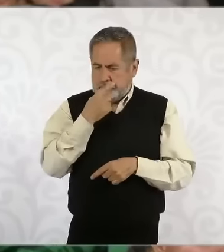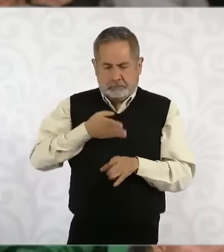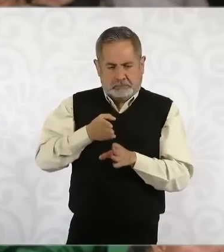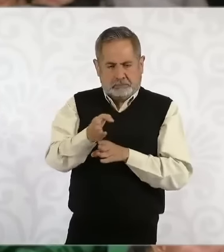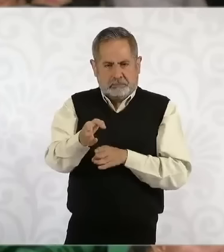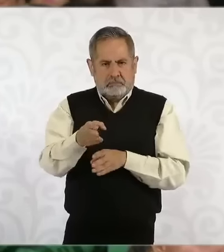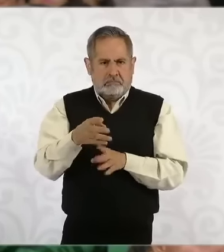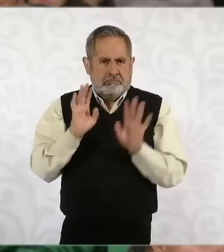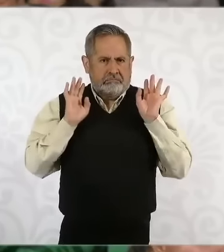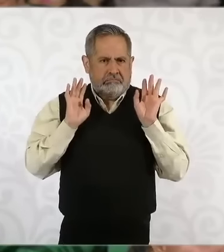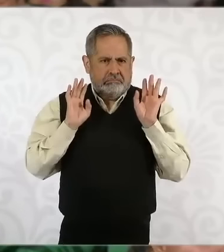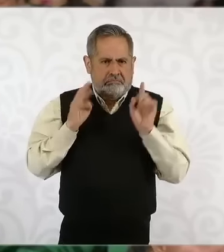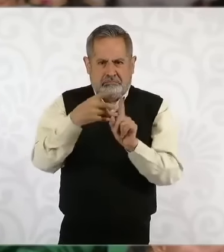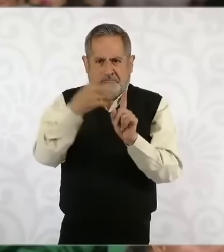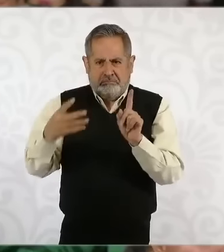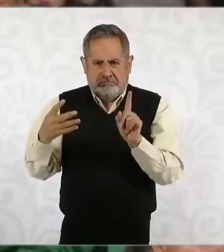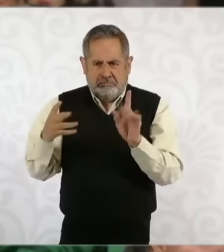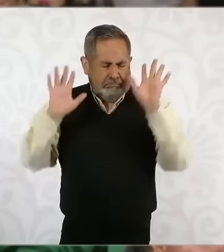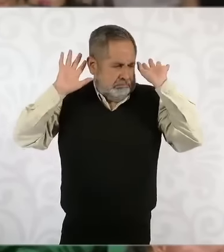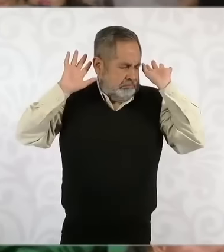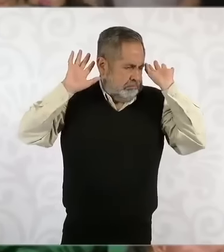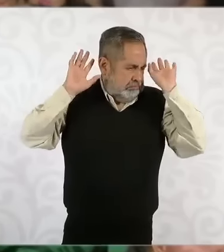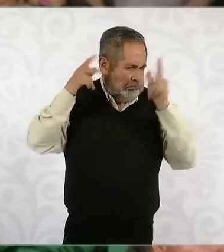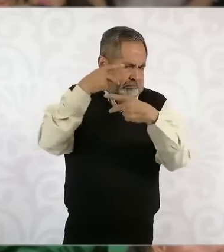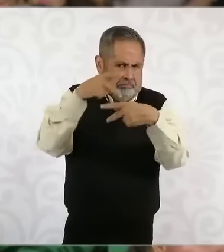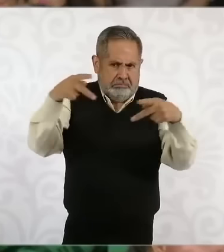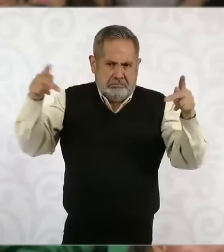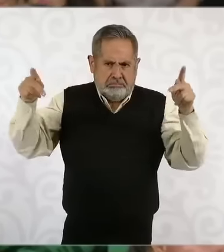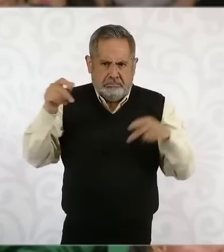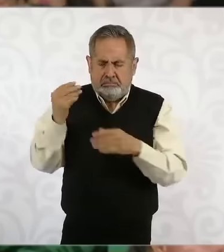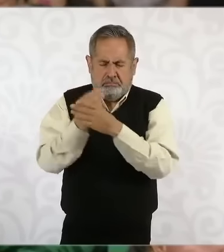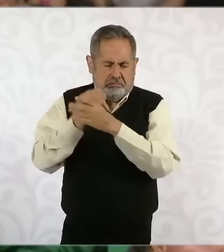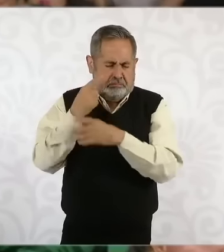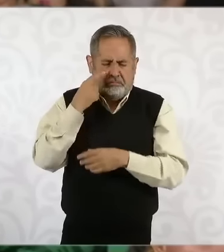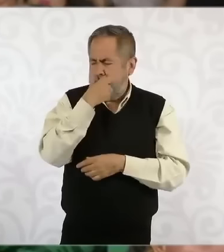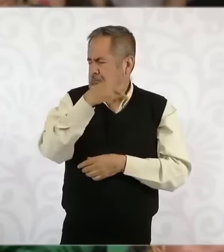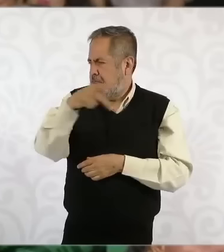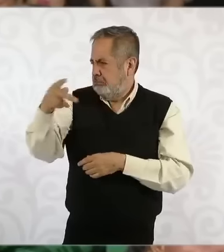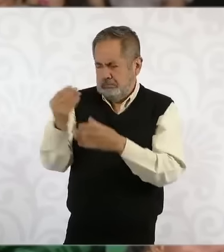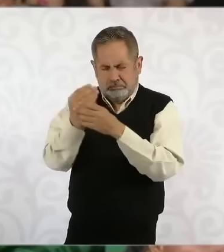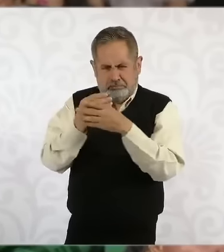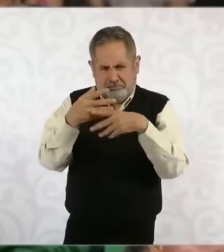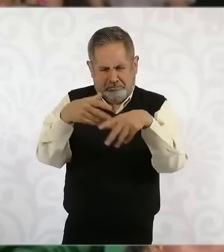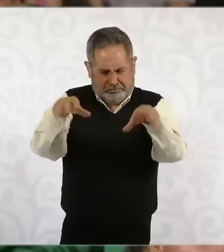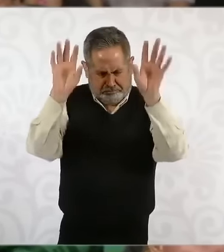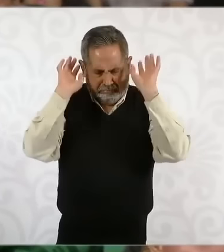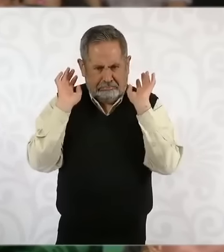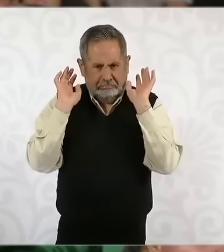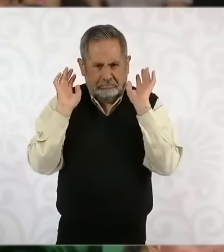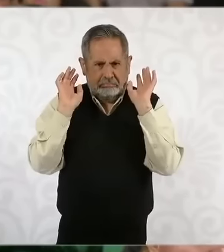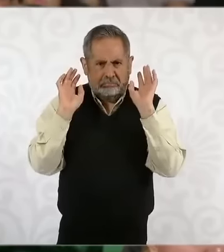eso sería lo irrelevante, sino lo grotesco, como dice usted, de los de lo que se Pero usar